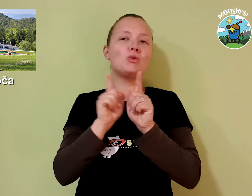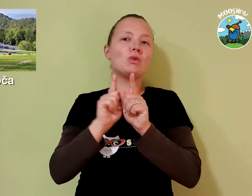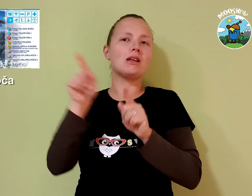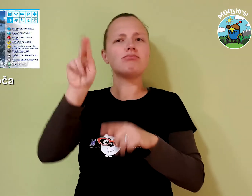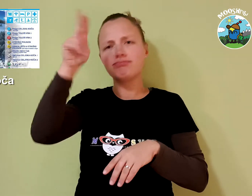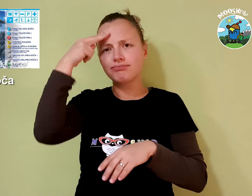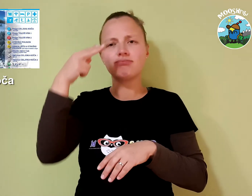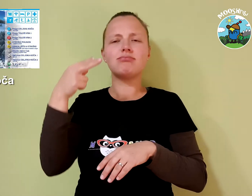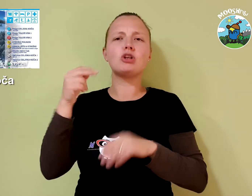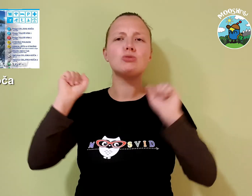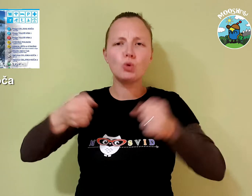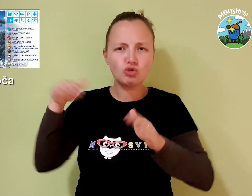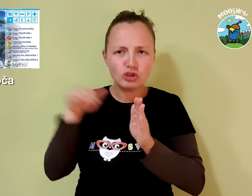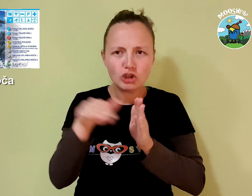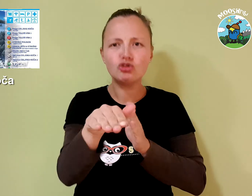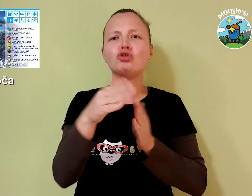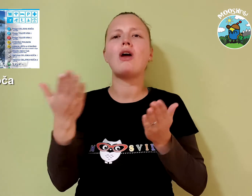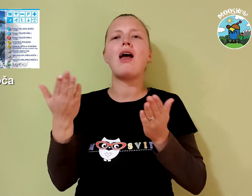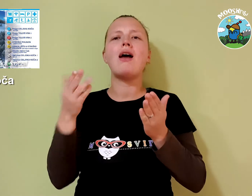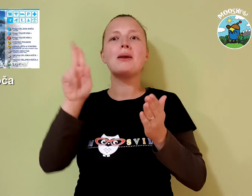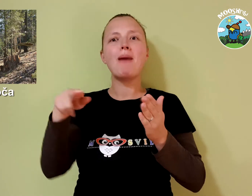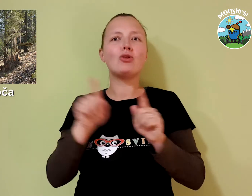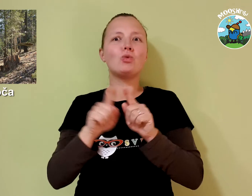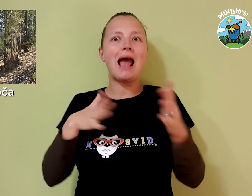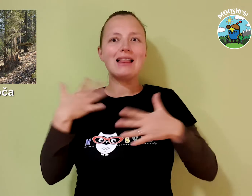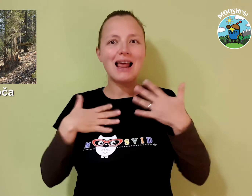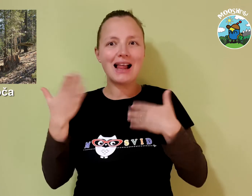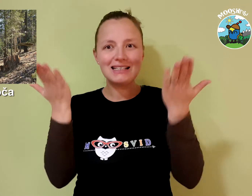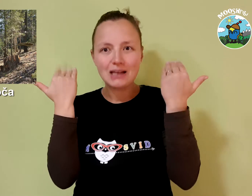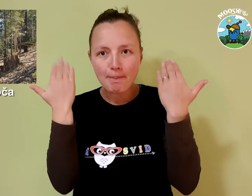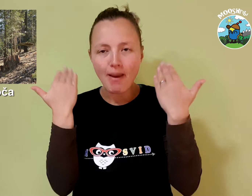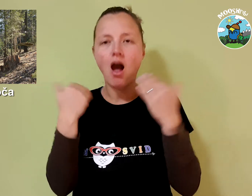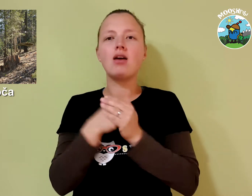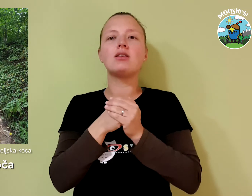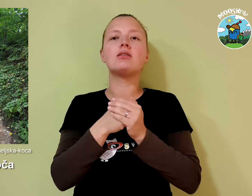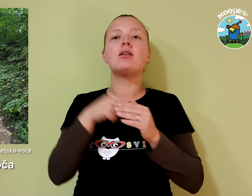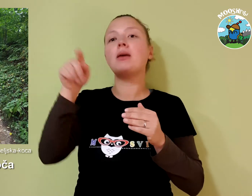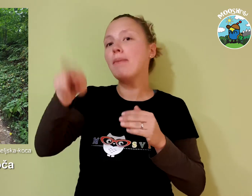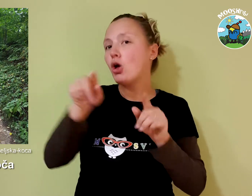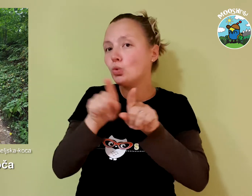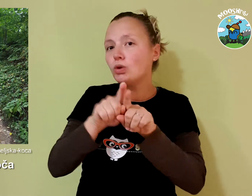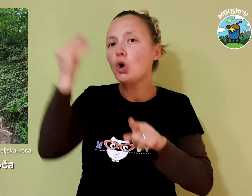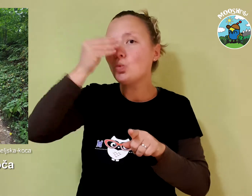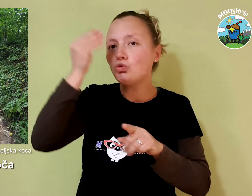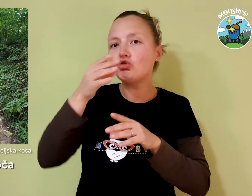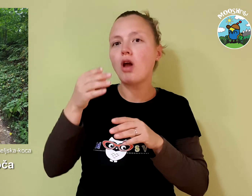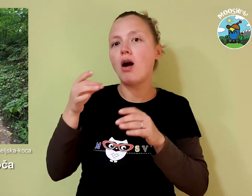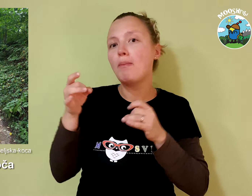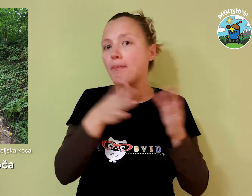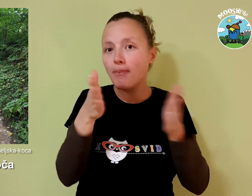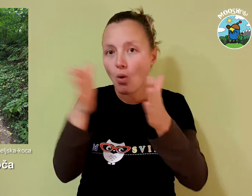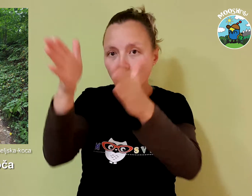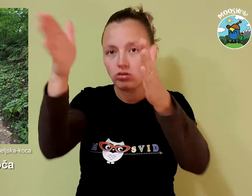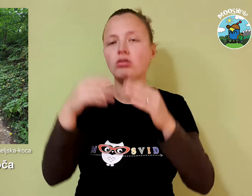Ta koča je tudi znana po smučišču, ima tudi adrenalinski park kakor učno pot.